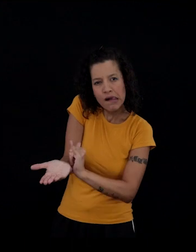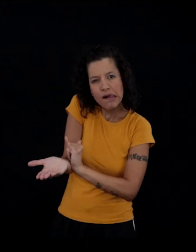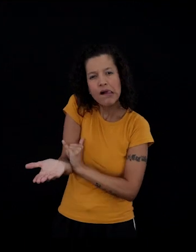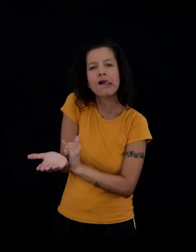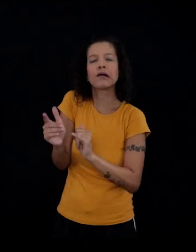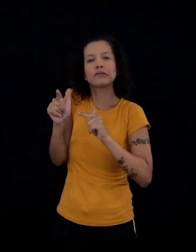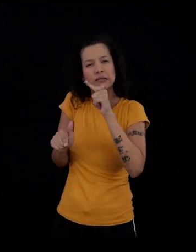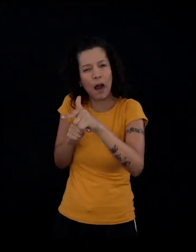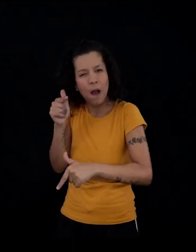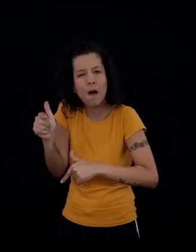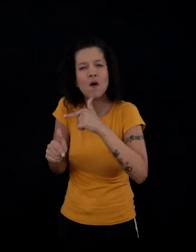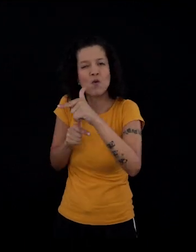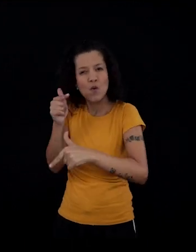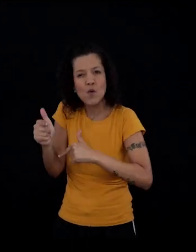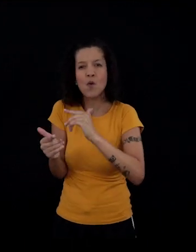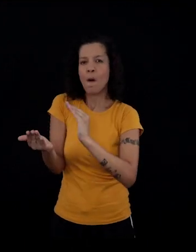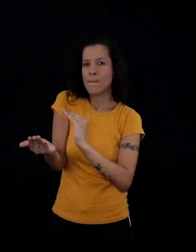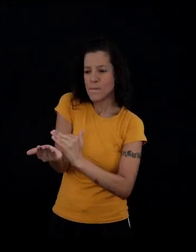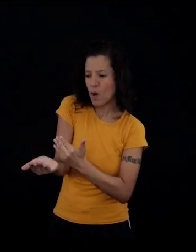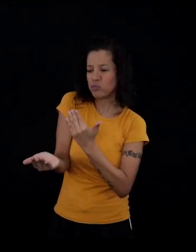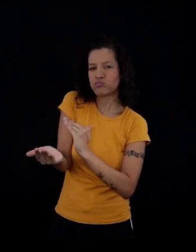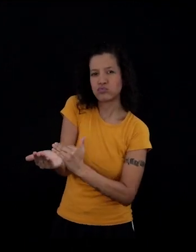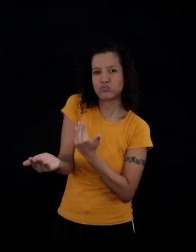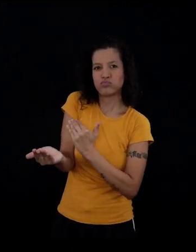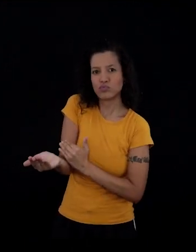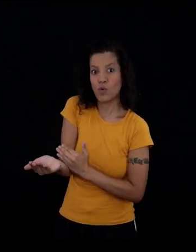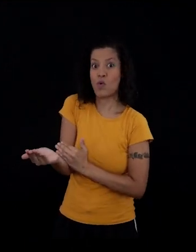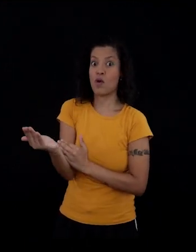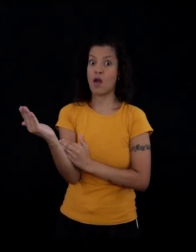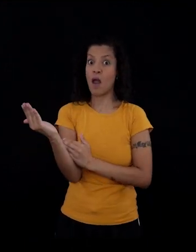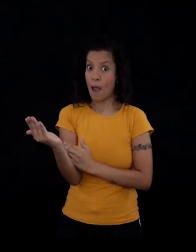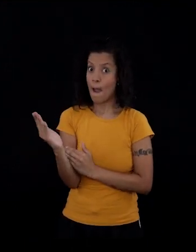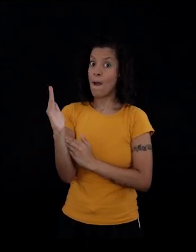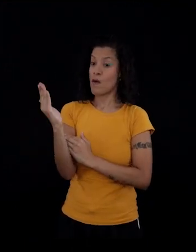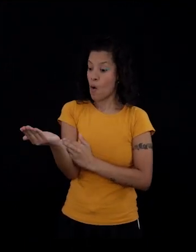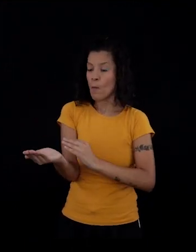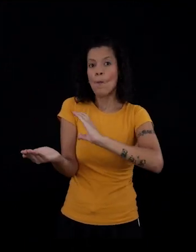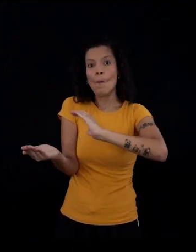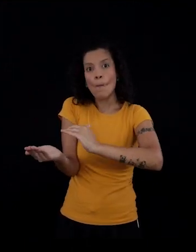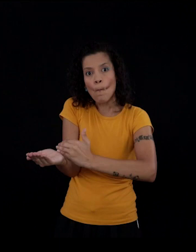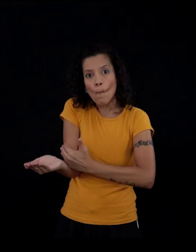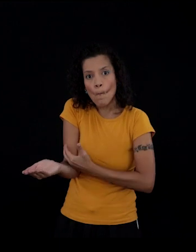de ir cavando ali para que ficasse um tronco oco